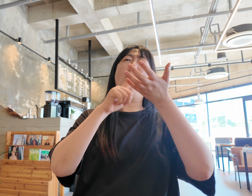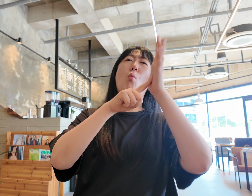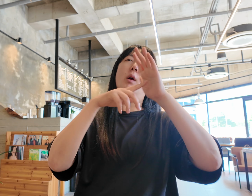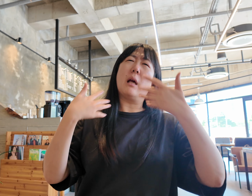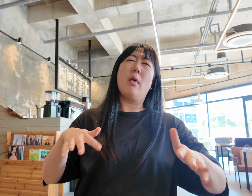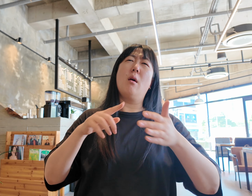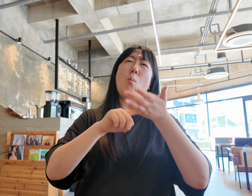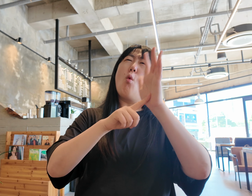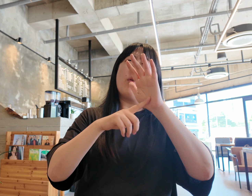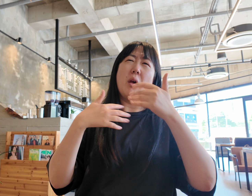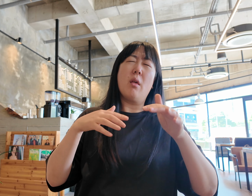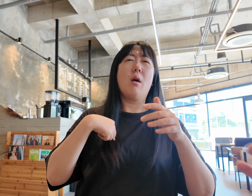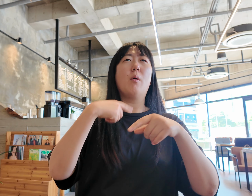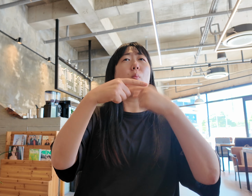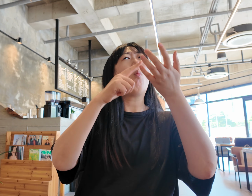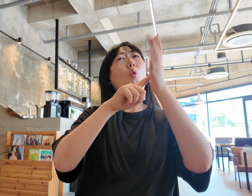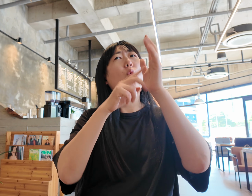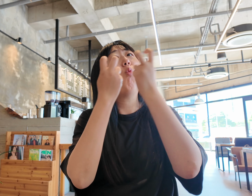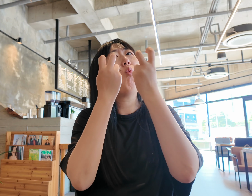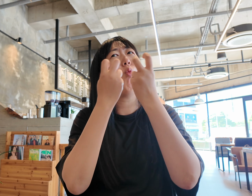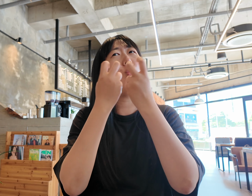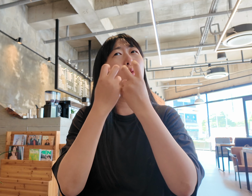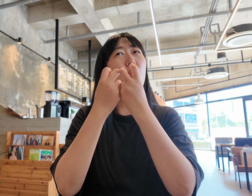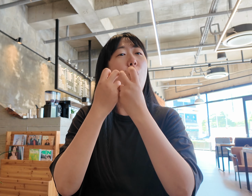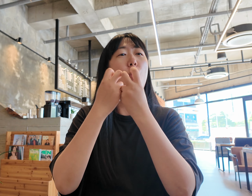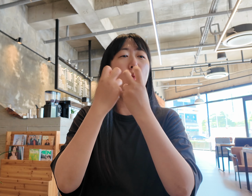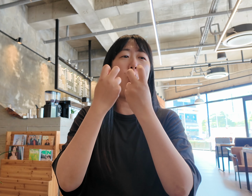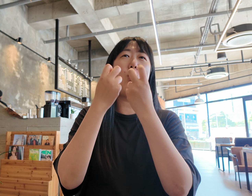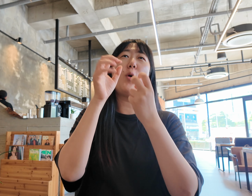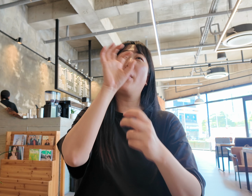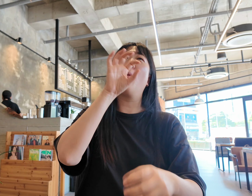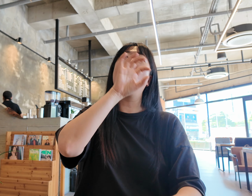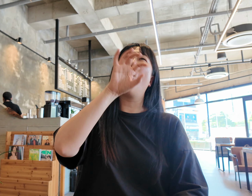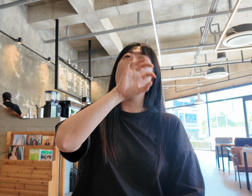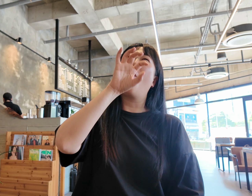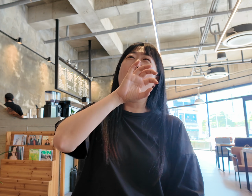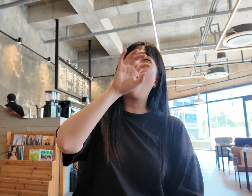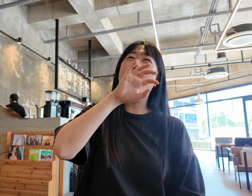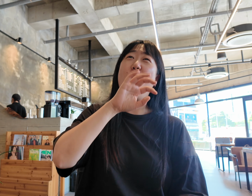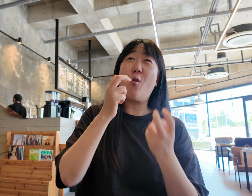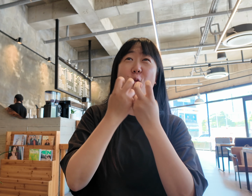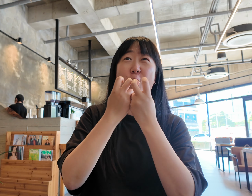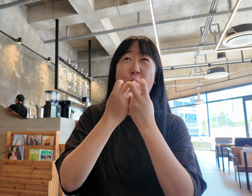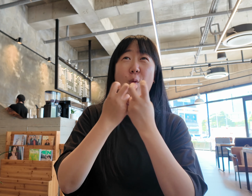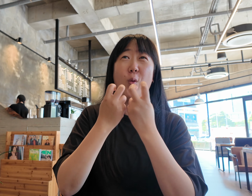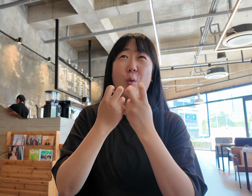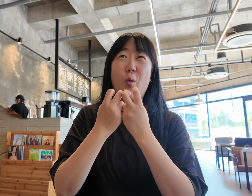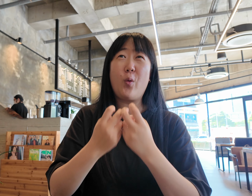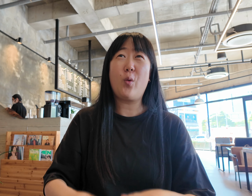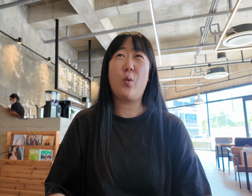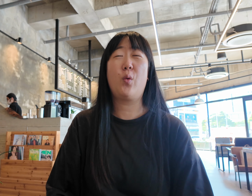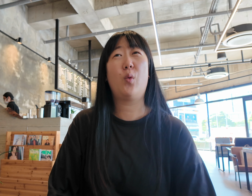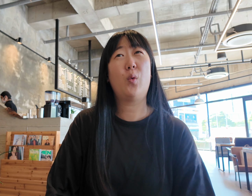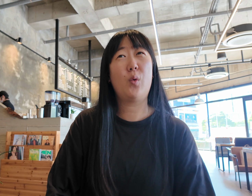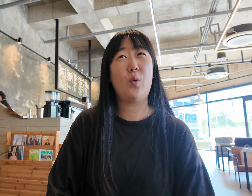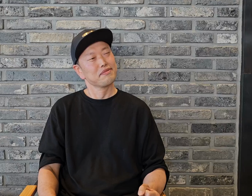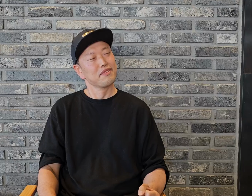Ich bin so schwach darin, mich auszudrücken. Wie soll ich wirklich üben?